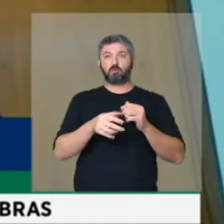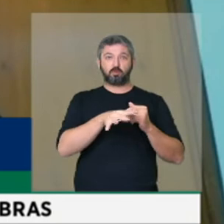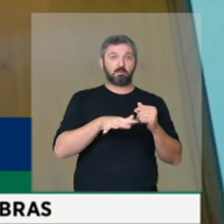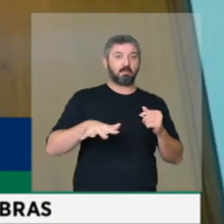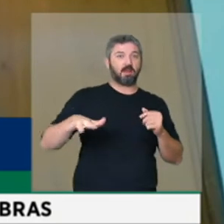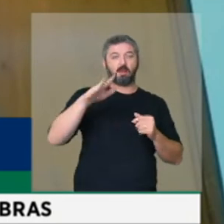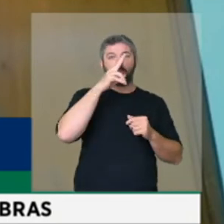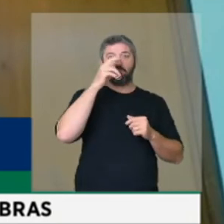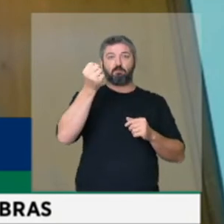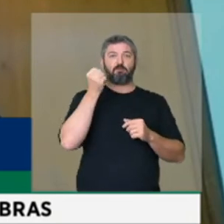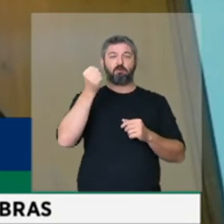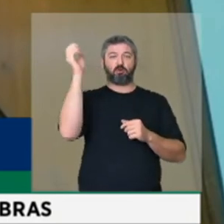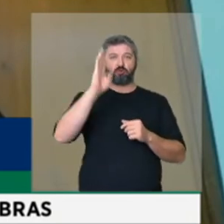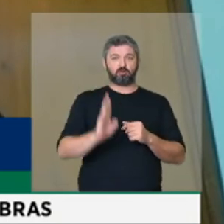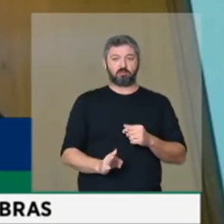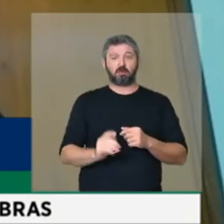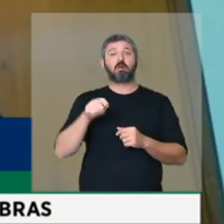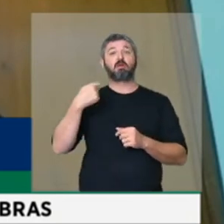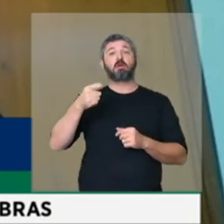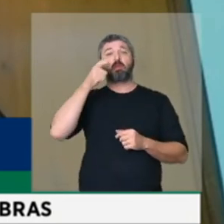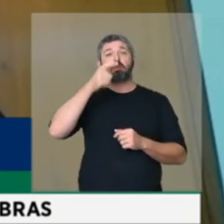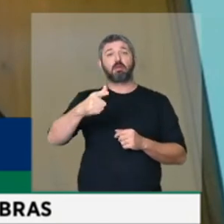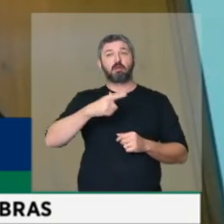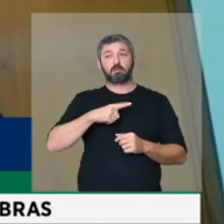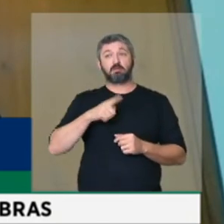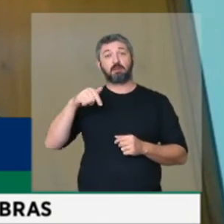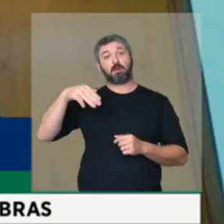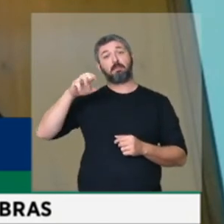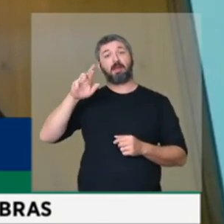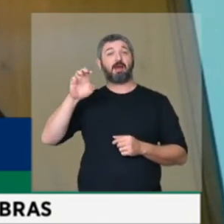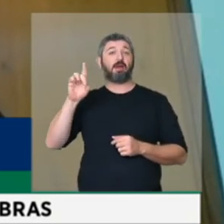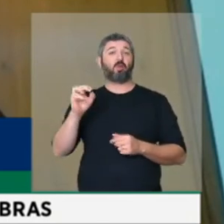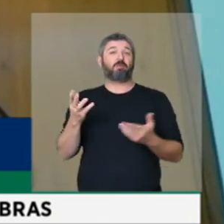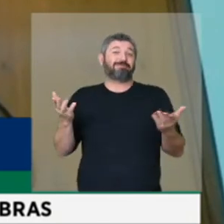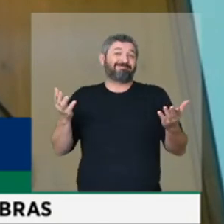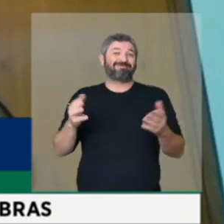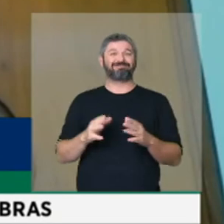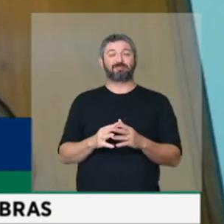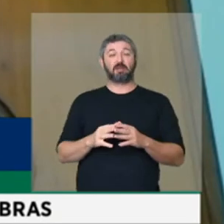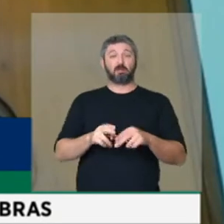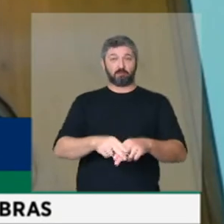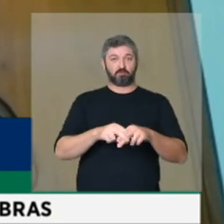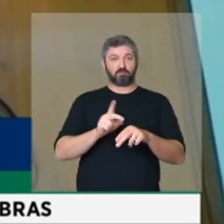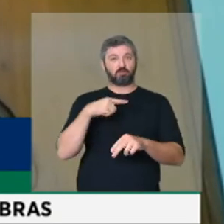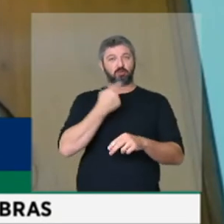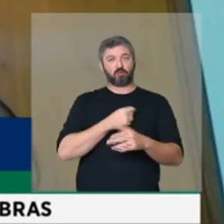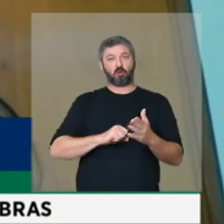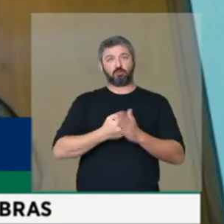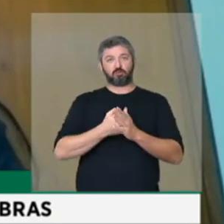QUEM INTERESSA A PRIVATIZAÇÃO DA ELETROBRAS? UMA EMPRESA QUE É UM PATRIMÔNIO BRASILEIRO QUE TEM O CONTROLE ENFIM DE UMA VASTA